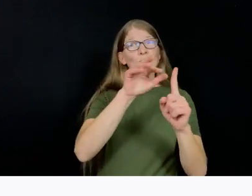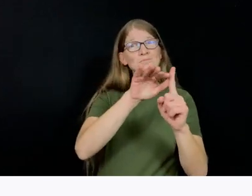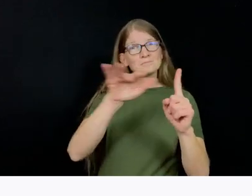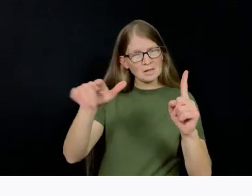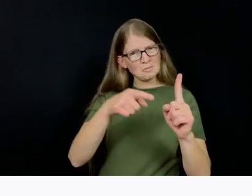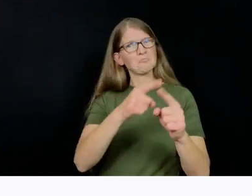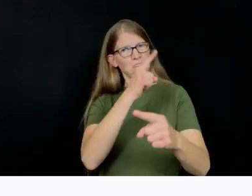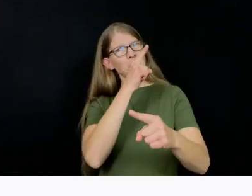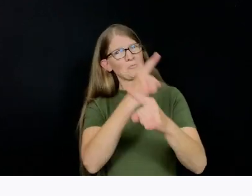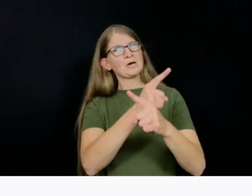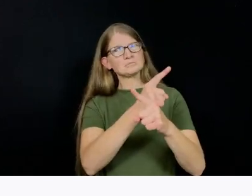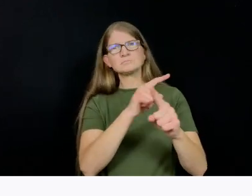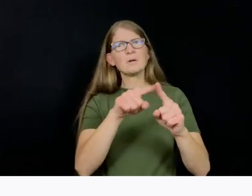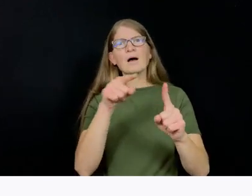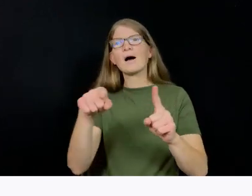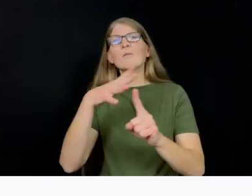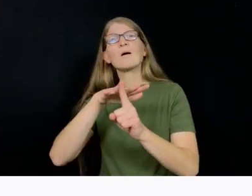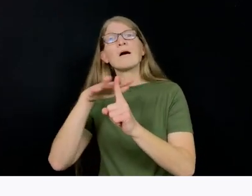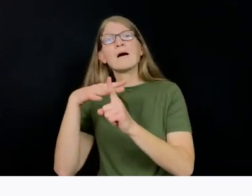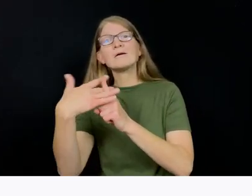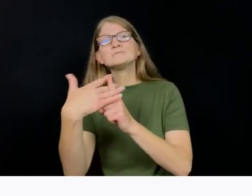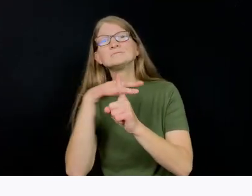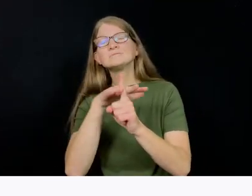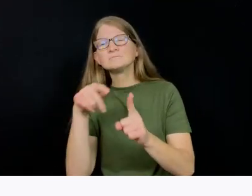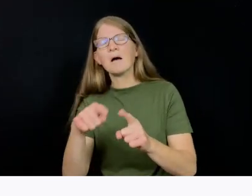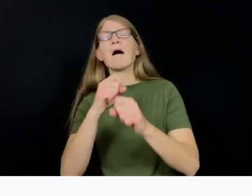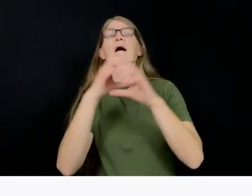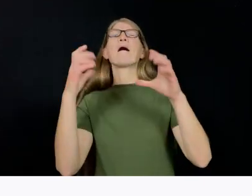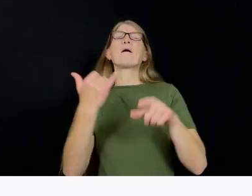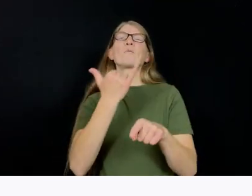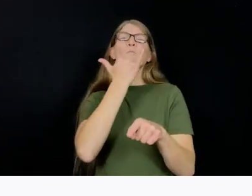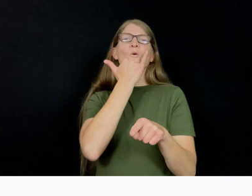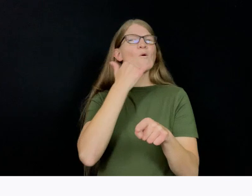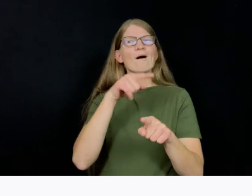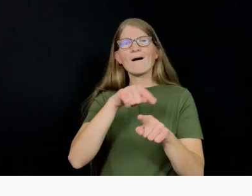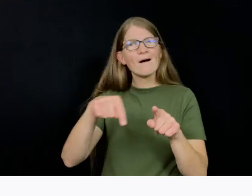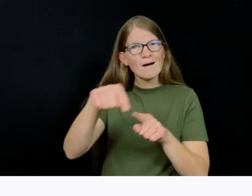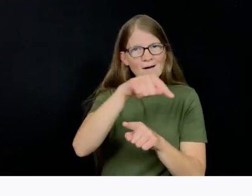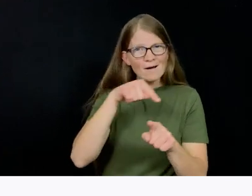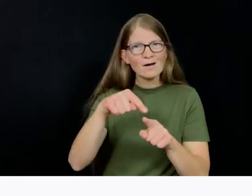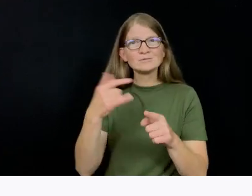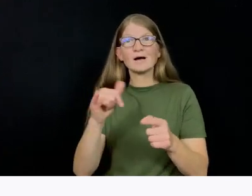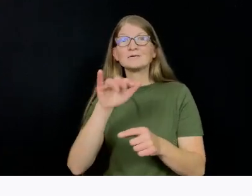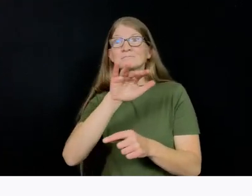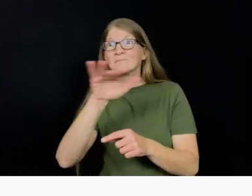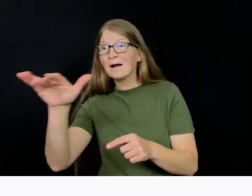هو في الواقع خطأ إملائي أو عندما يكون الخطأ المطبعي مختلفًا تمامًا عن الحقيقة